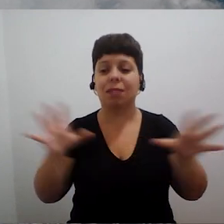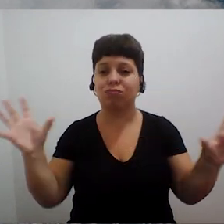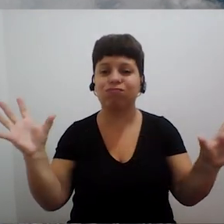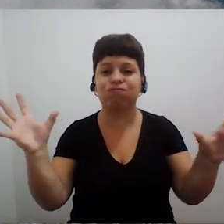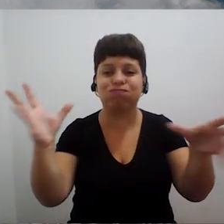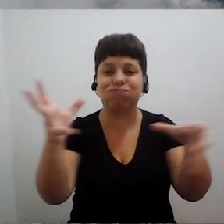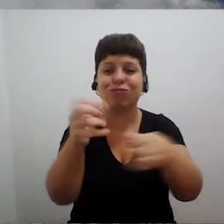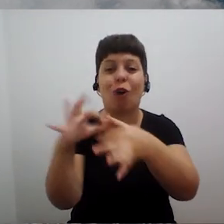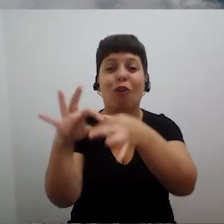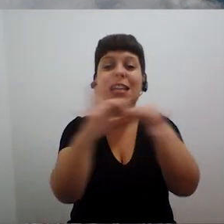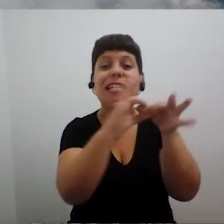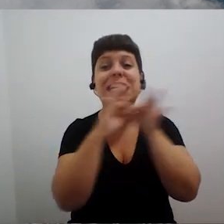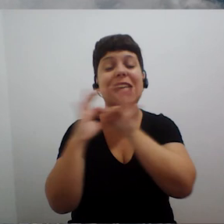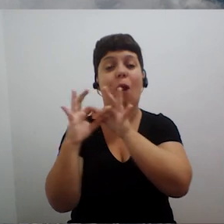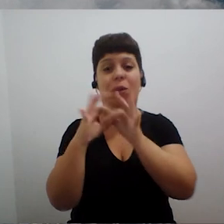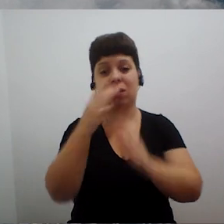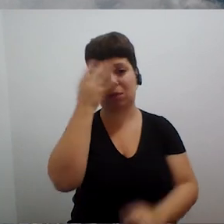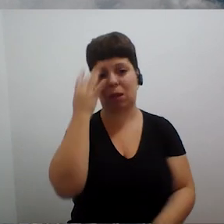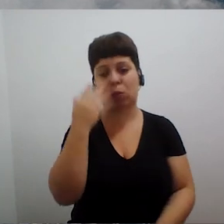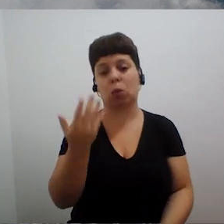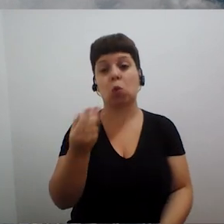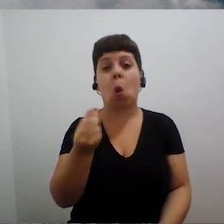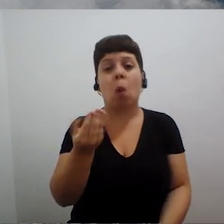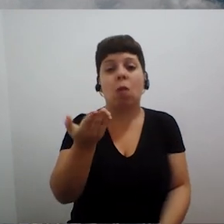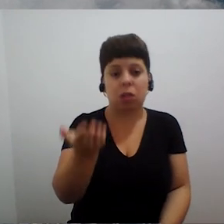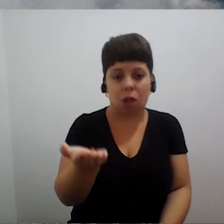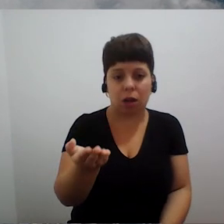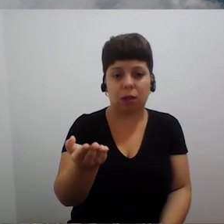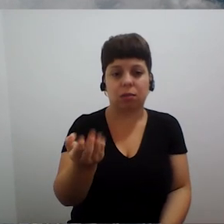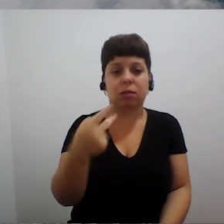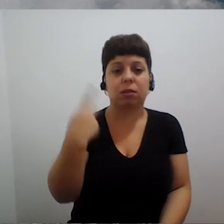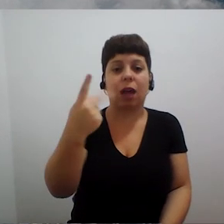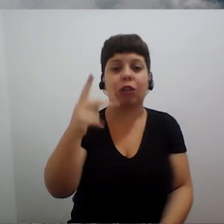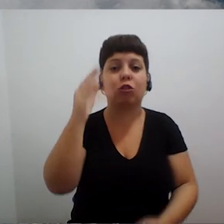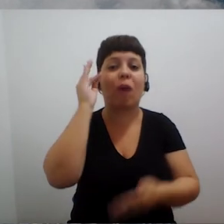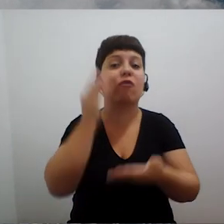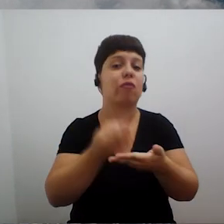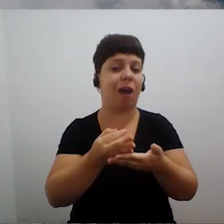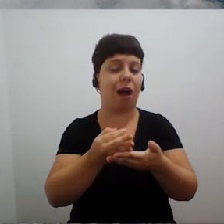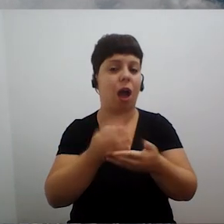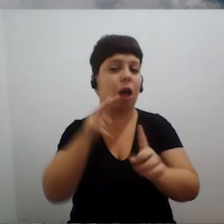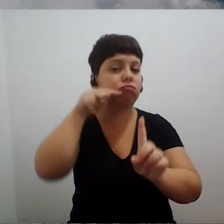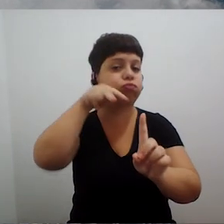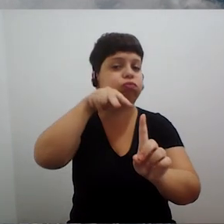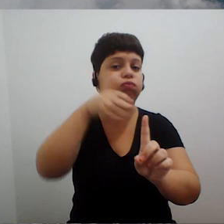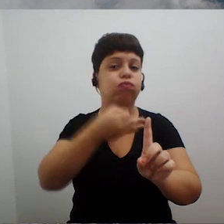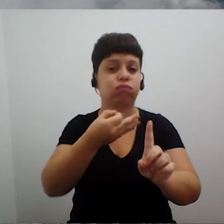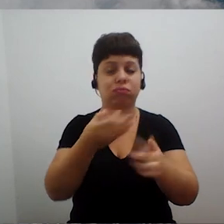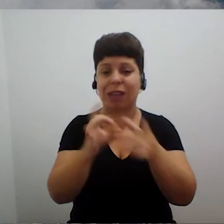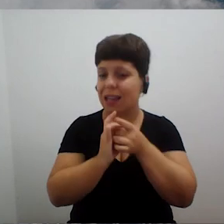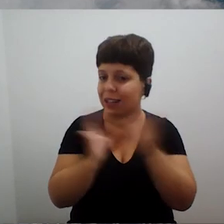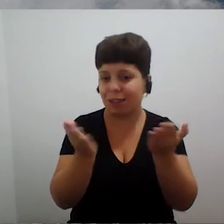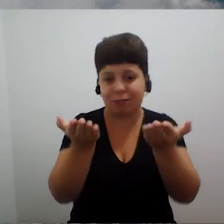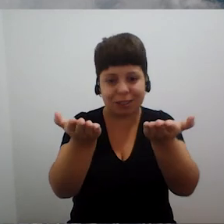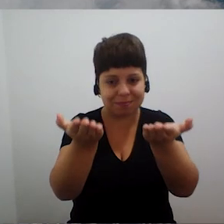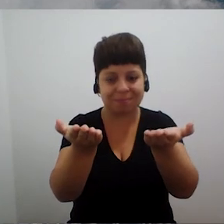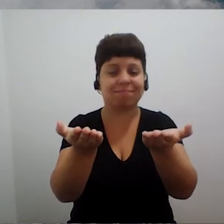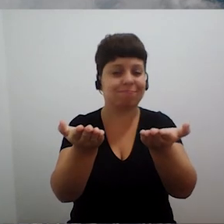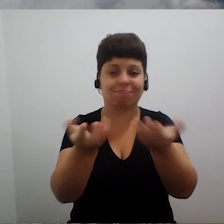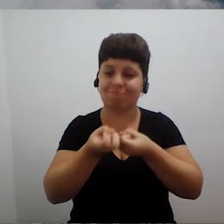como que a senhora é dentro da sua da sua fé tem visto isso? fique à vontade por favor para compartilhar